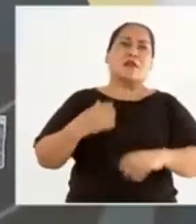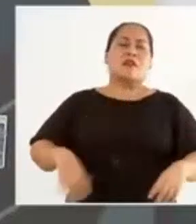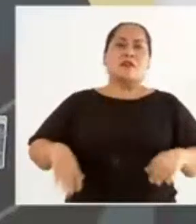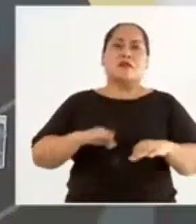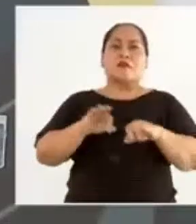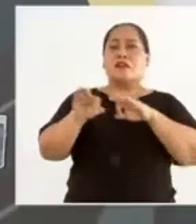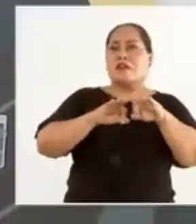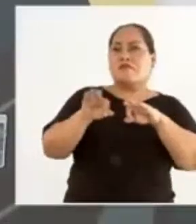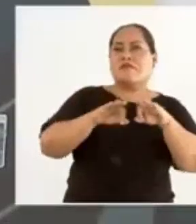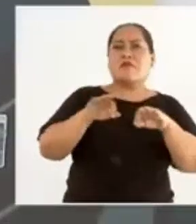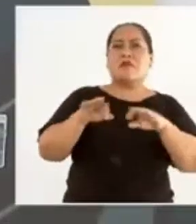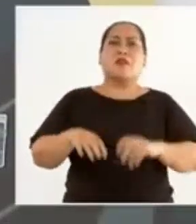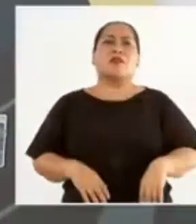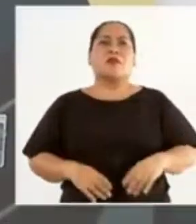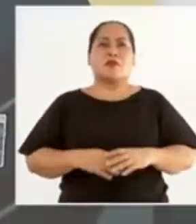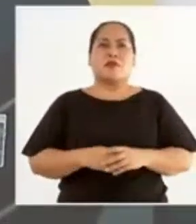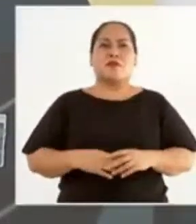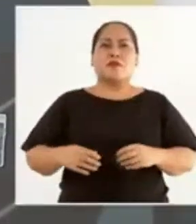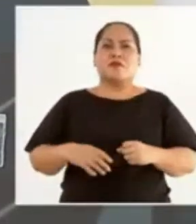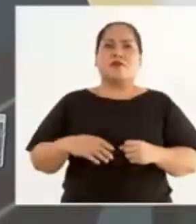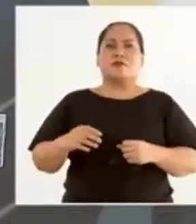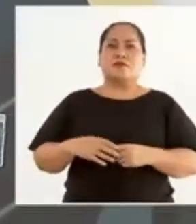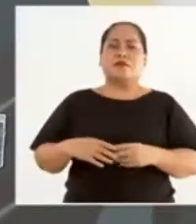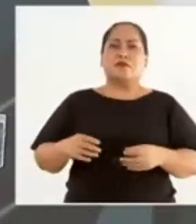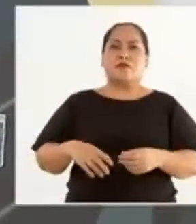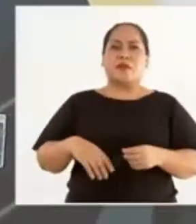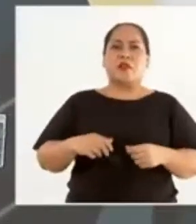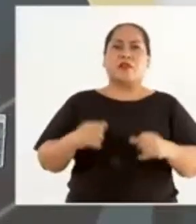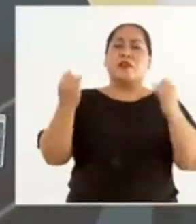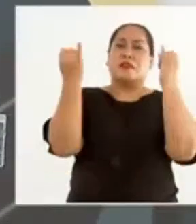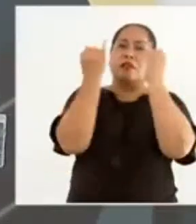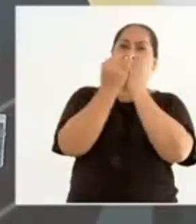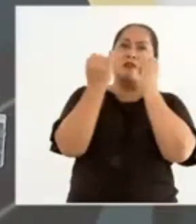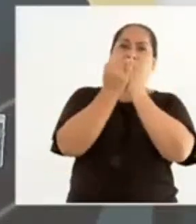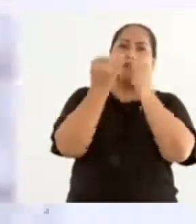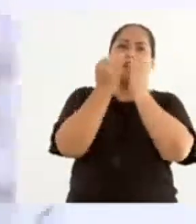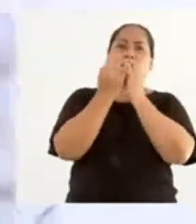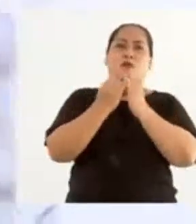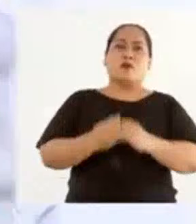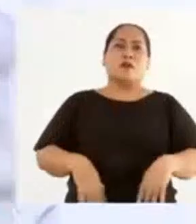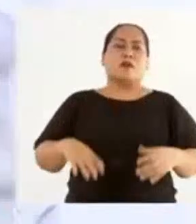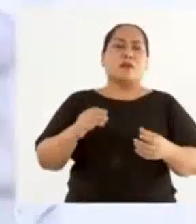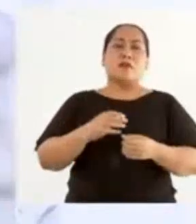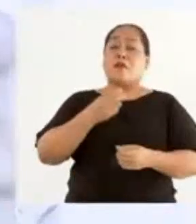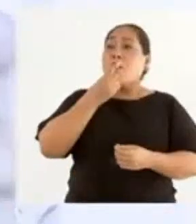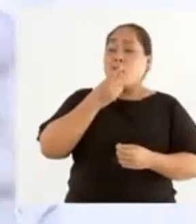Y aquí aprovecho para reiterar todo nuestro respaldo a la presidenta Claudia Shen Ban